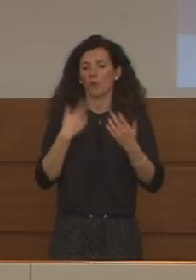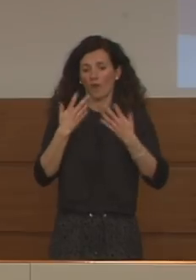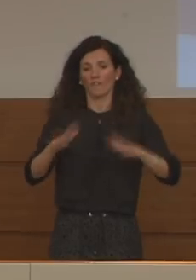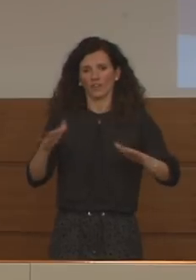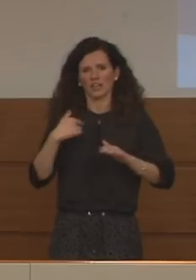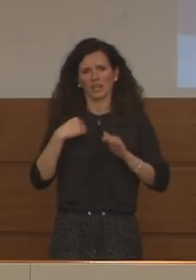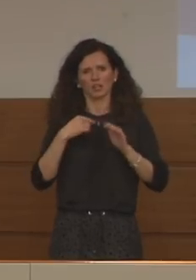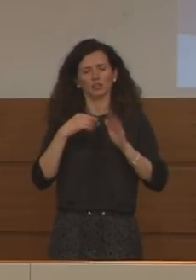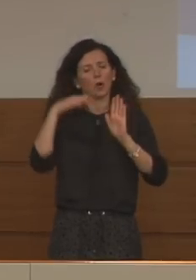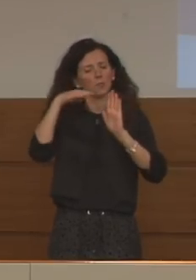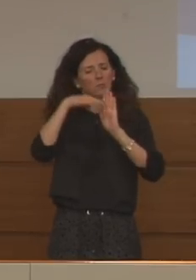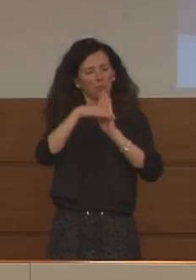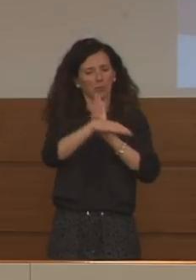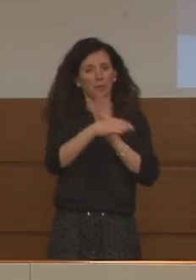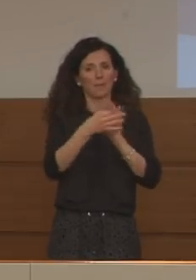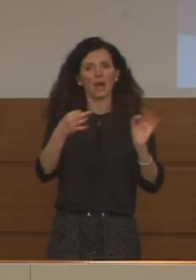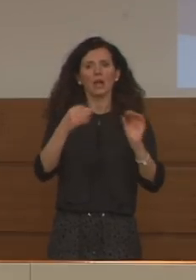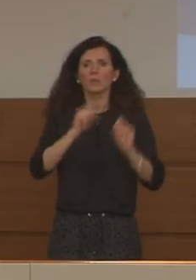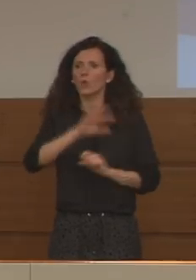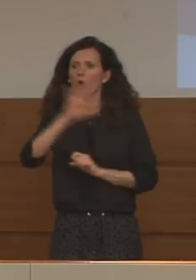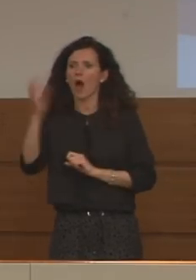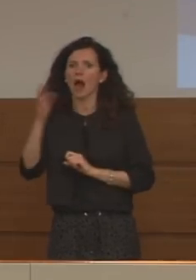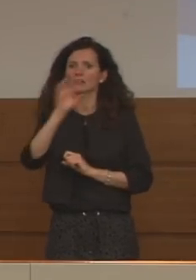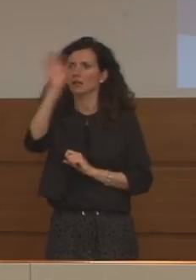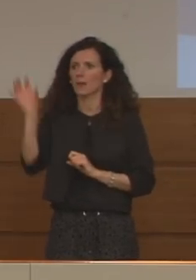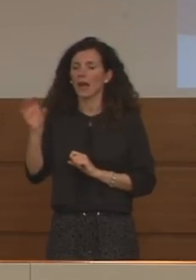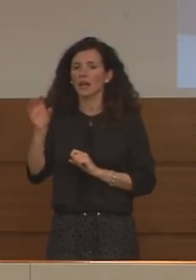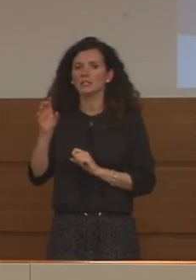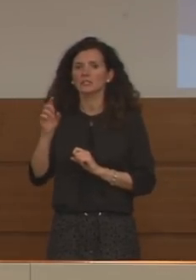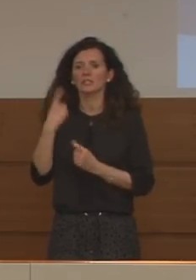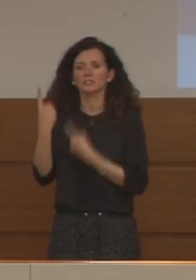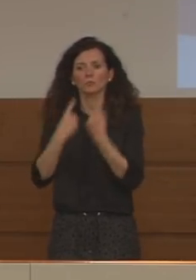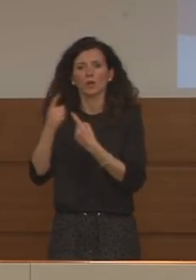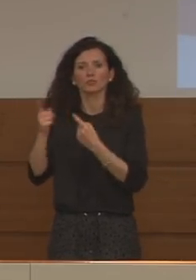ancora in mezzo al guado. E questo lo affronteremo un pò alla volta. La stessa